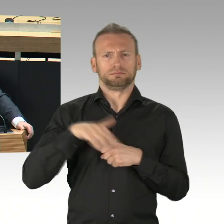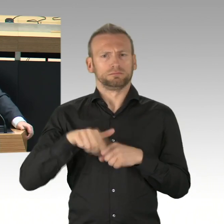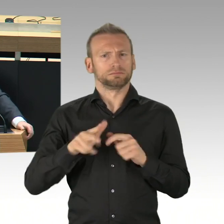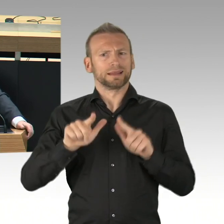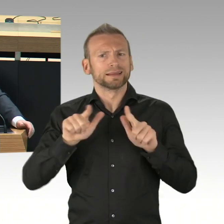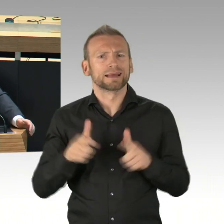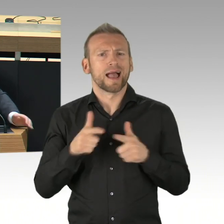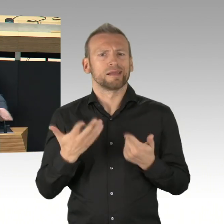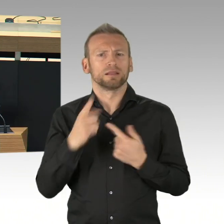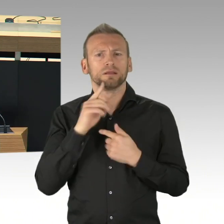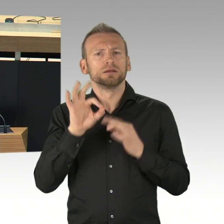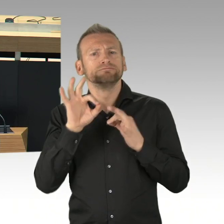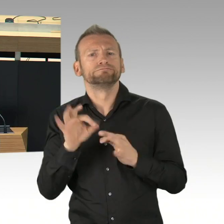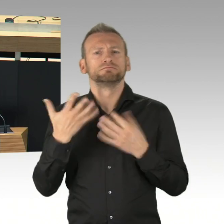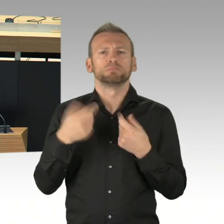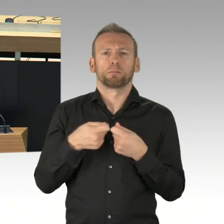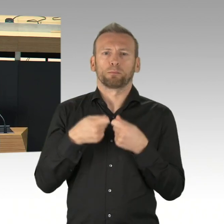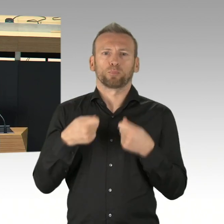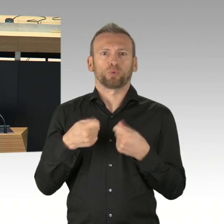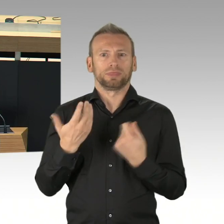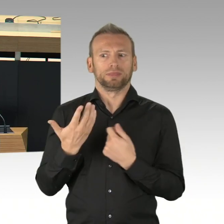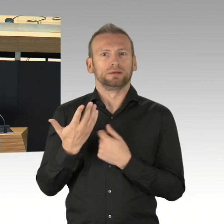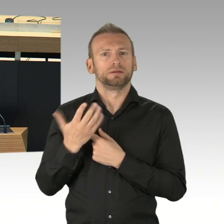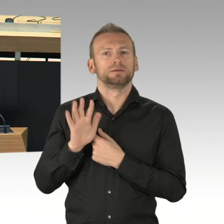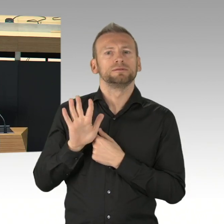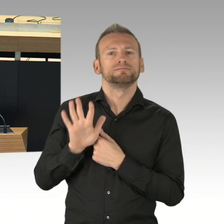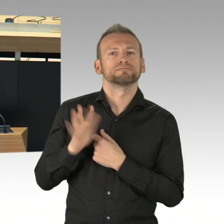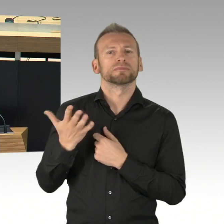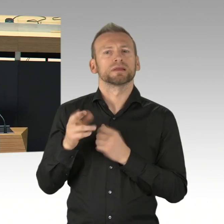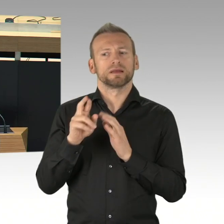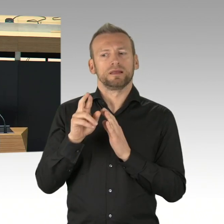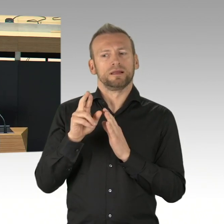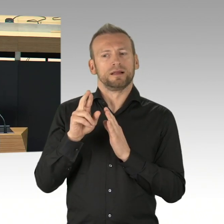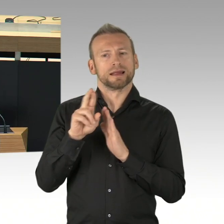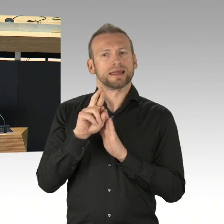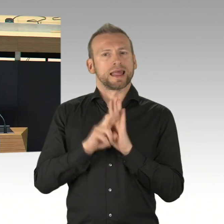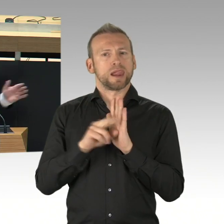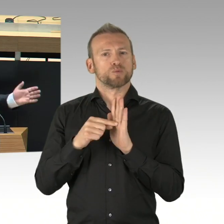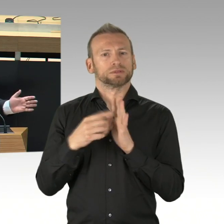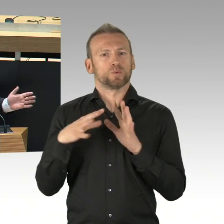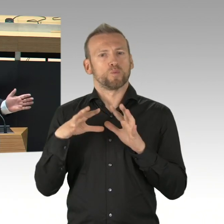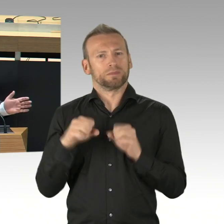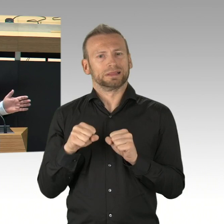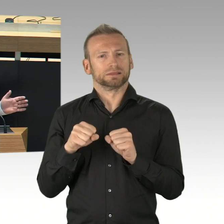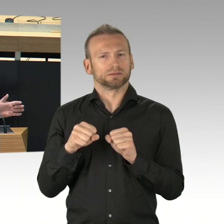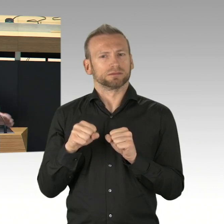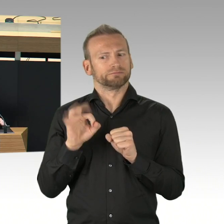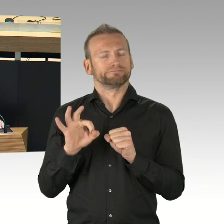Wenn ich mir angucke, dass der Senator Geisel Polizisten mit Steinen bewerfen lässt und nichts Nennenswertes dagegen unternimmt,